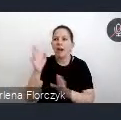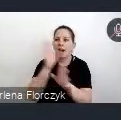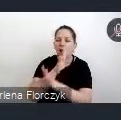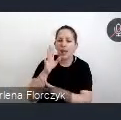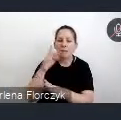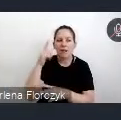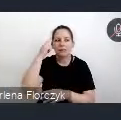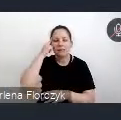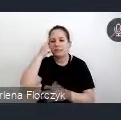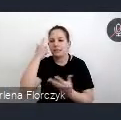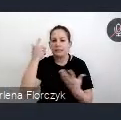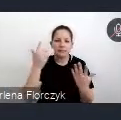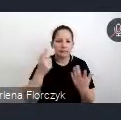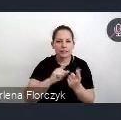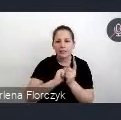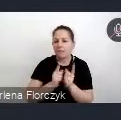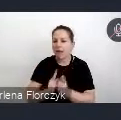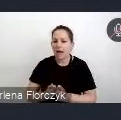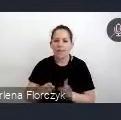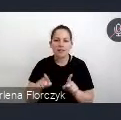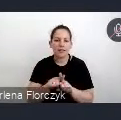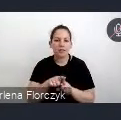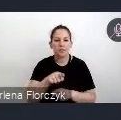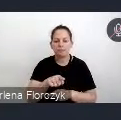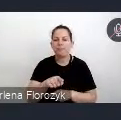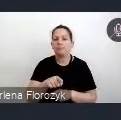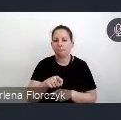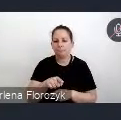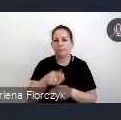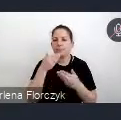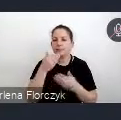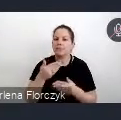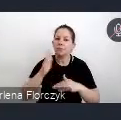nad zmianami, nad tym, żeby zbudować takie miasto,